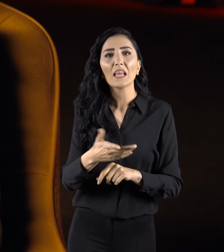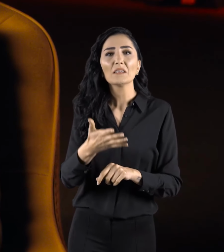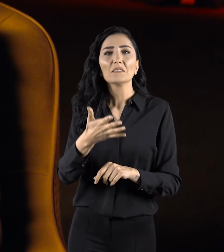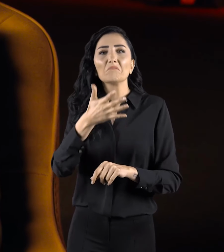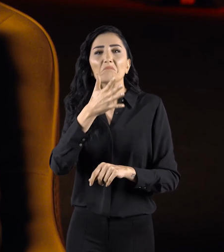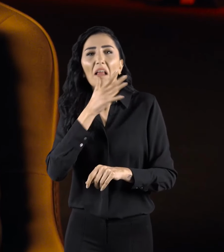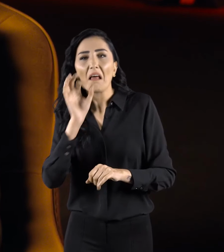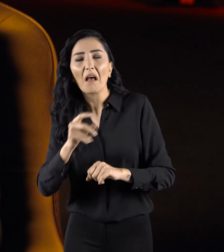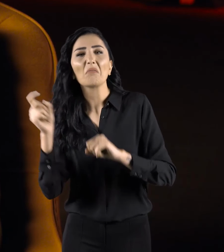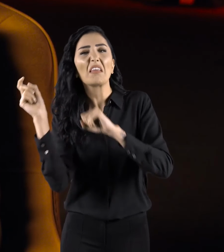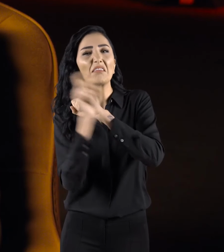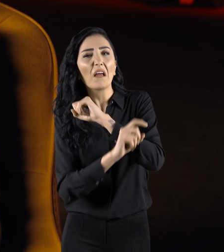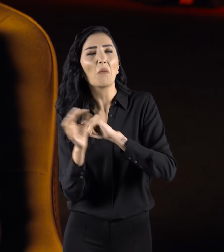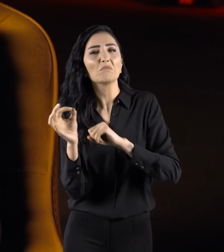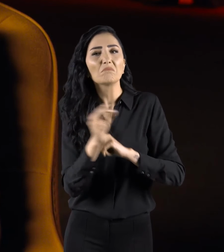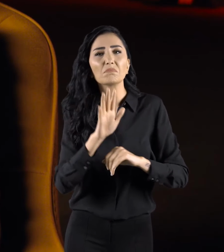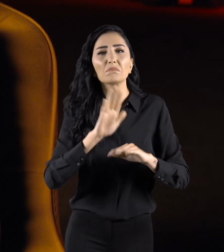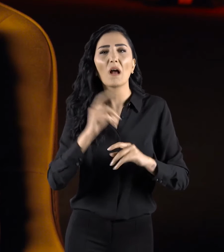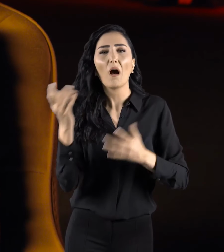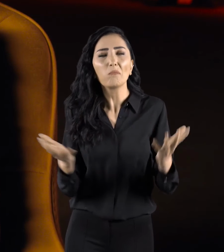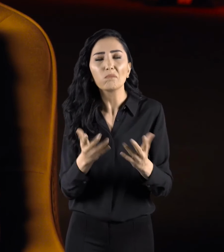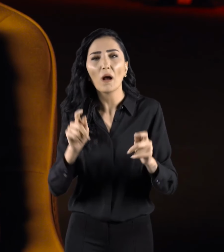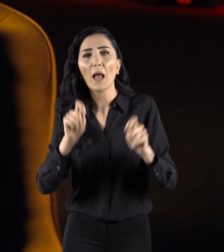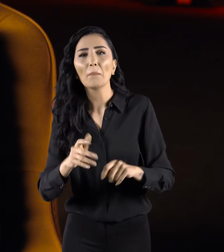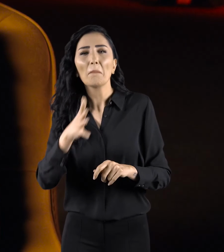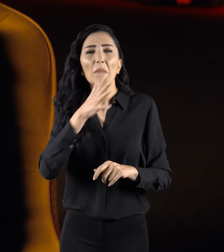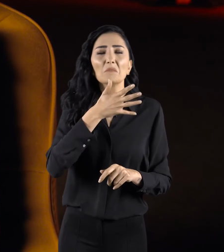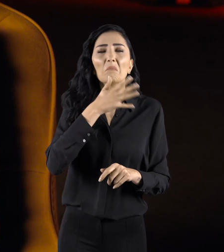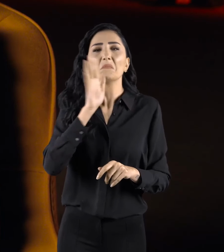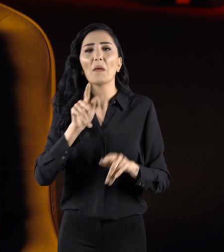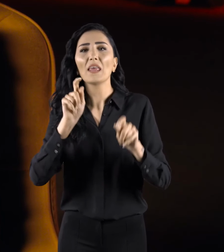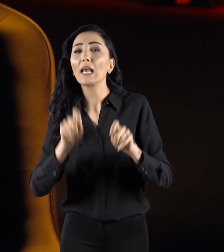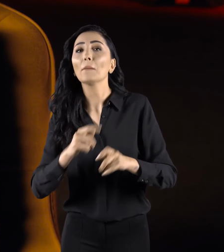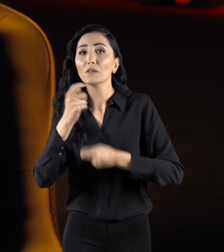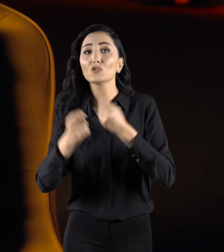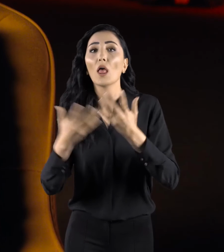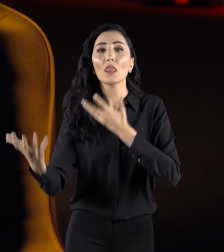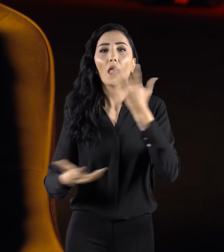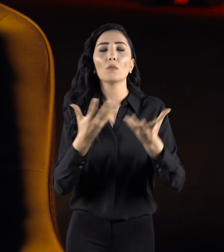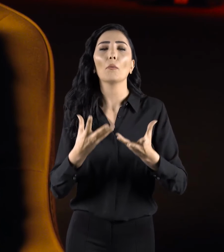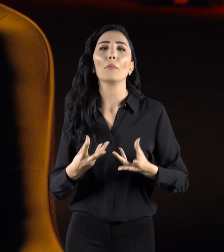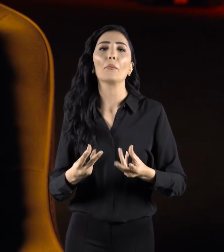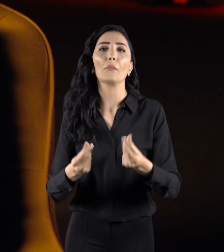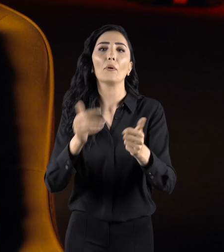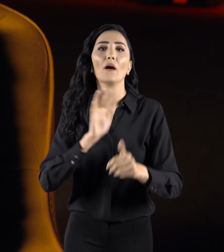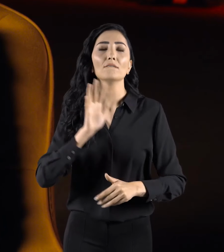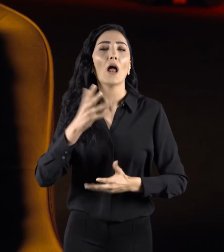kasıt, terör, ihmal ve dikkatsizlik gibi bilinçli bilinçsiz tutumlarından da yanıp kül olmaktadır. Yangın